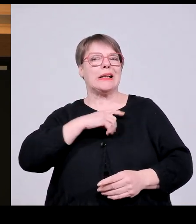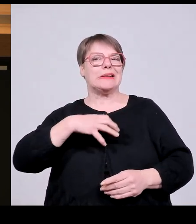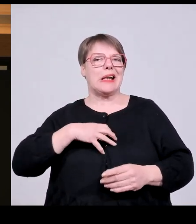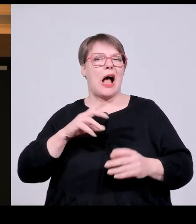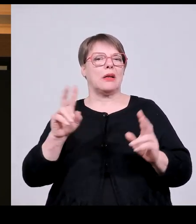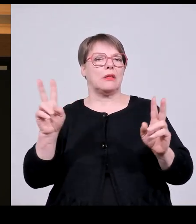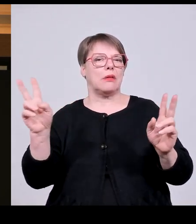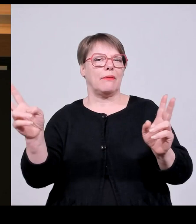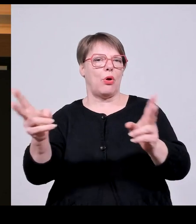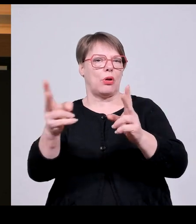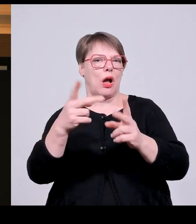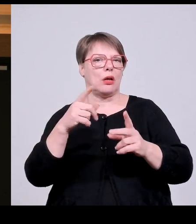Umsetzung findet. (Beifall)